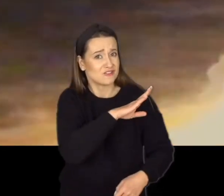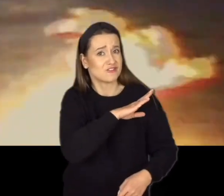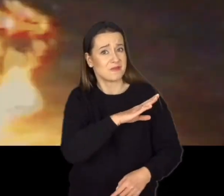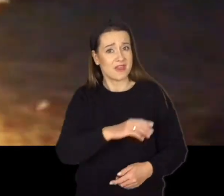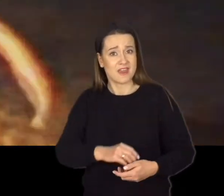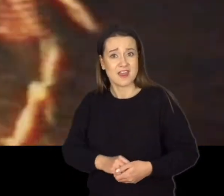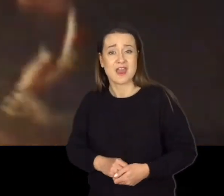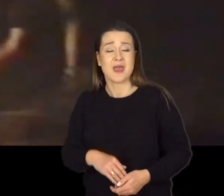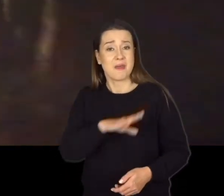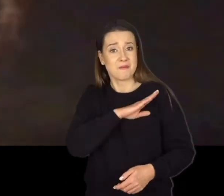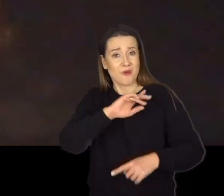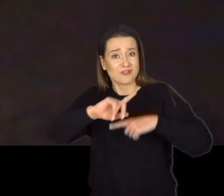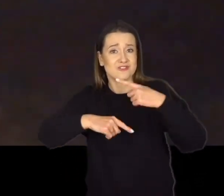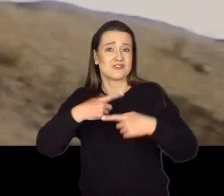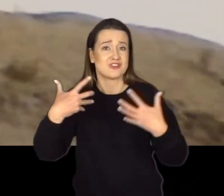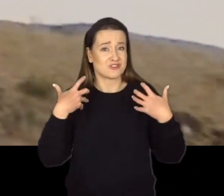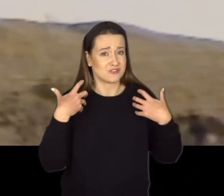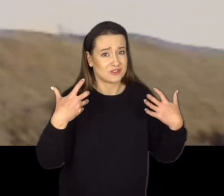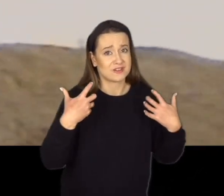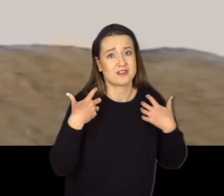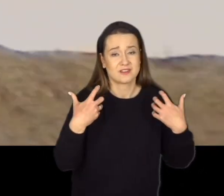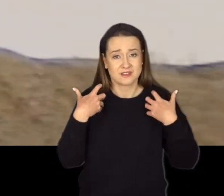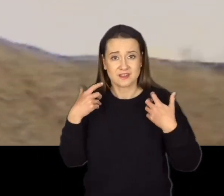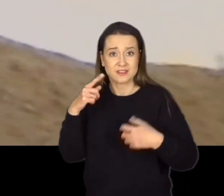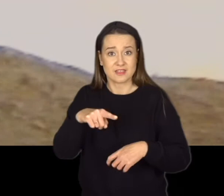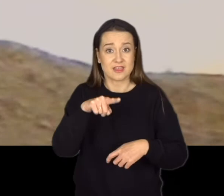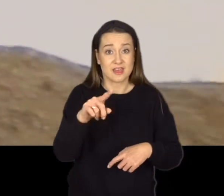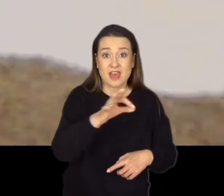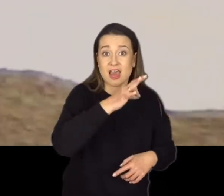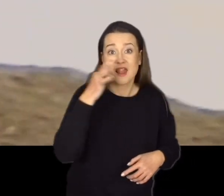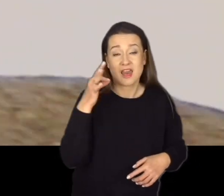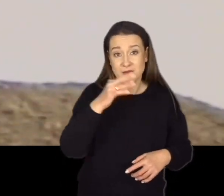Lepszym człowiekiem stajesz się